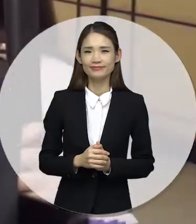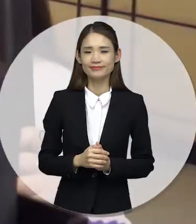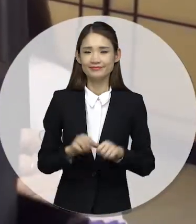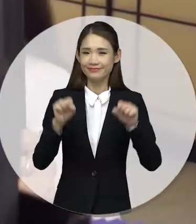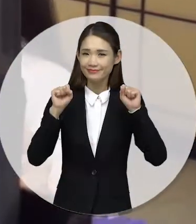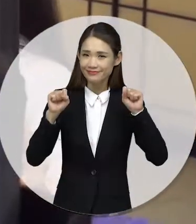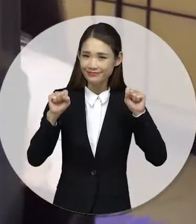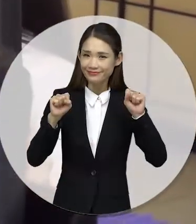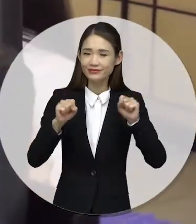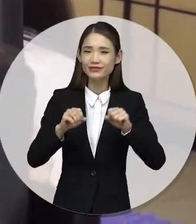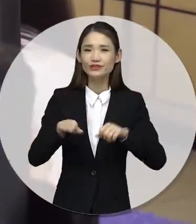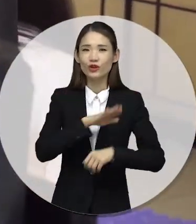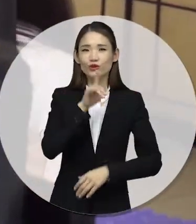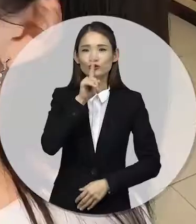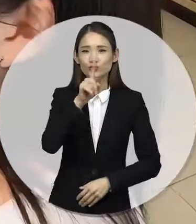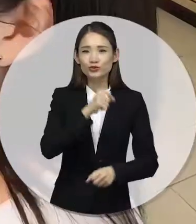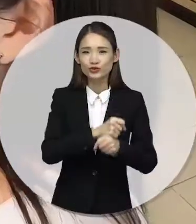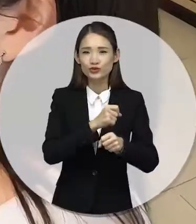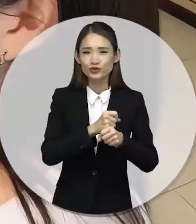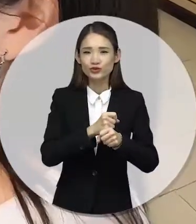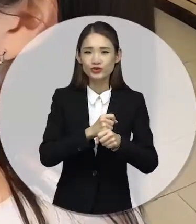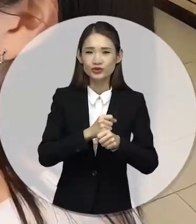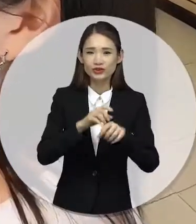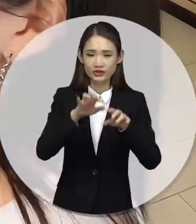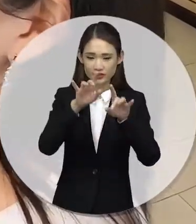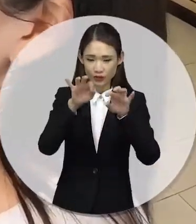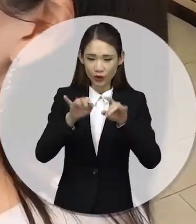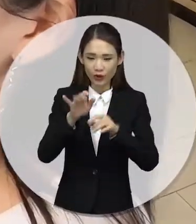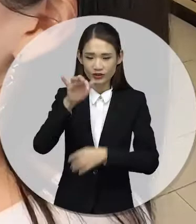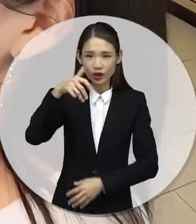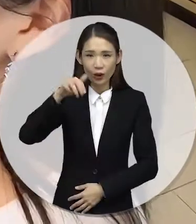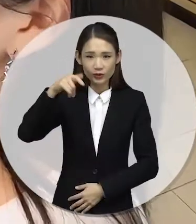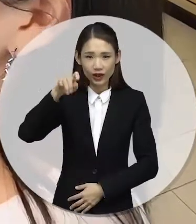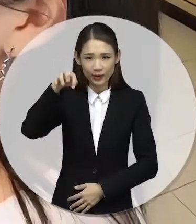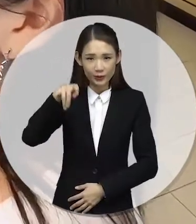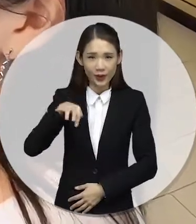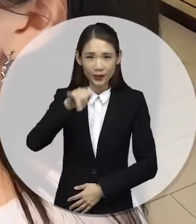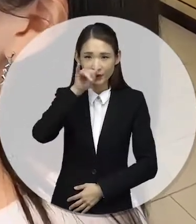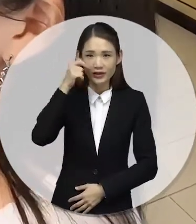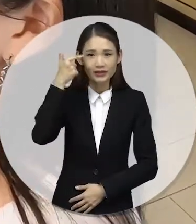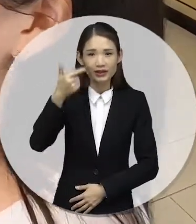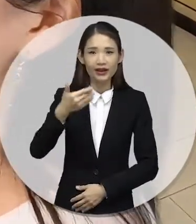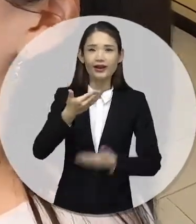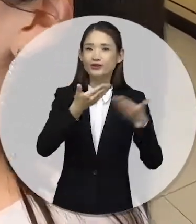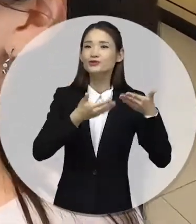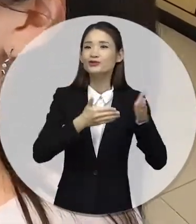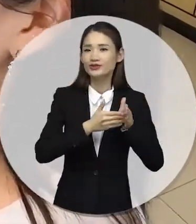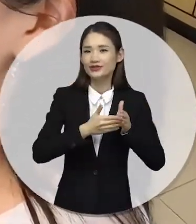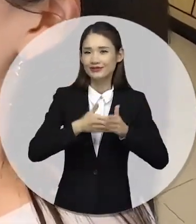김소희 : 안녕하세요? 저희 주문할게요. 김한솔 : 혹시 여기 점자 메뉴판 있나요? 김소희 : 어 주셨다. 김한솔 : 어, 감사합니다.